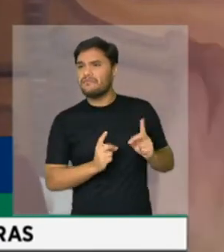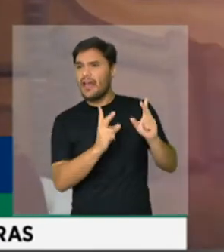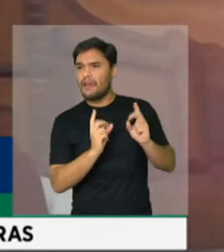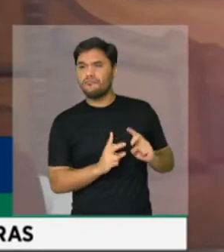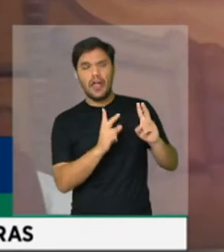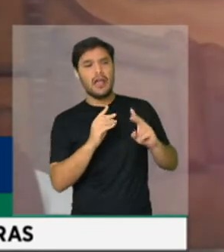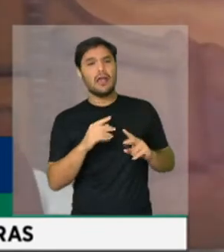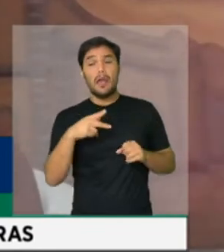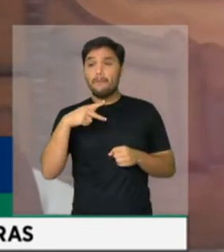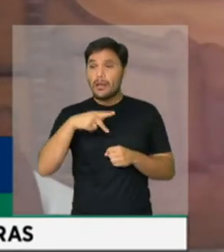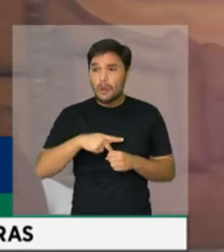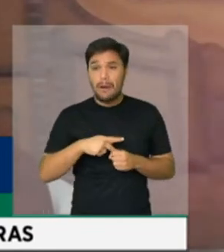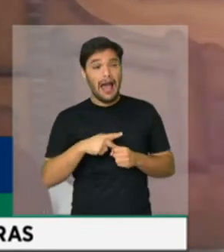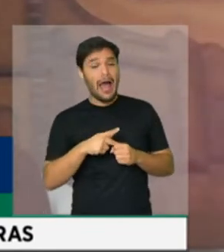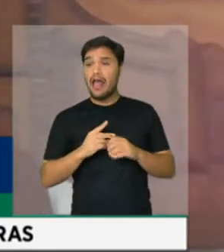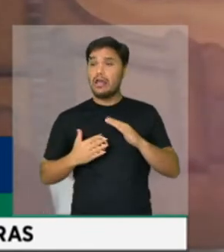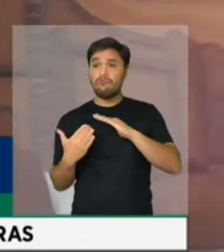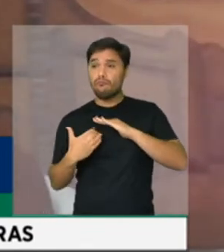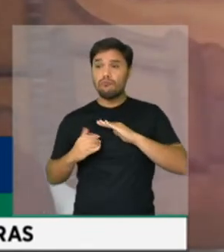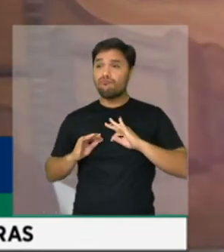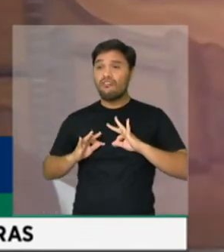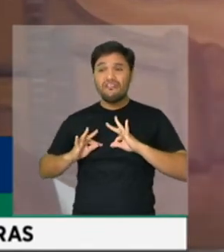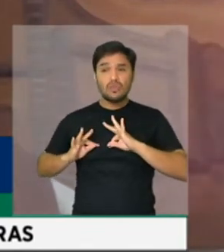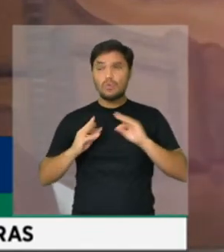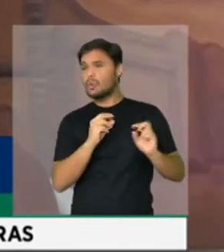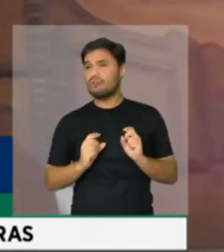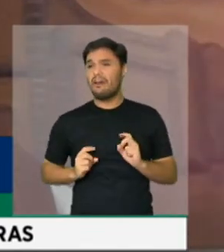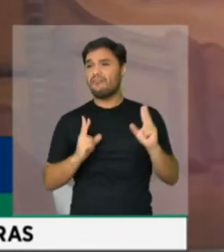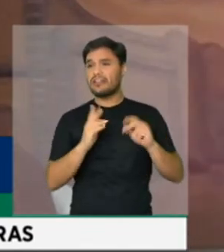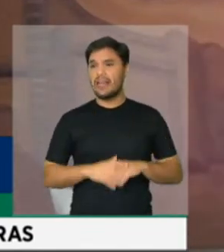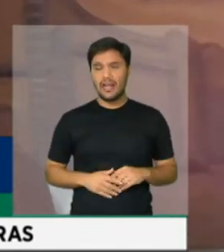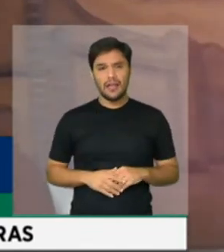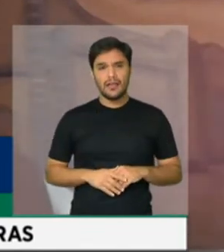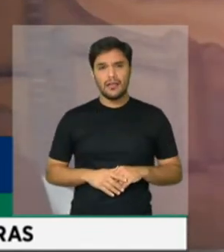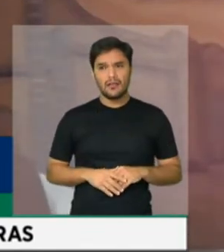PRESIDENTE BOLSONARO COM OS SEUS MINISTROS "TEM QUE PASSAR